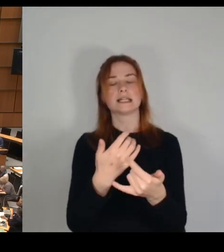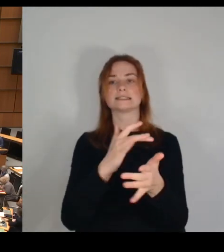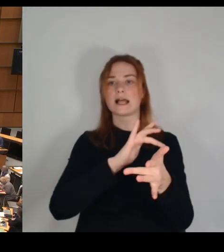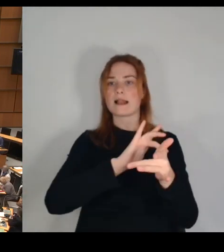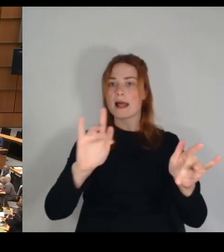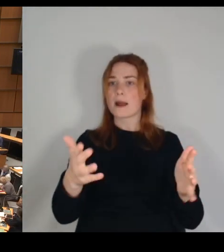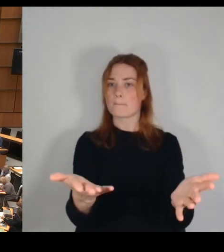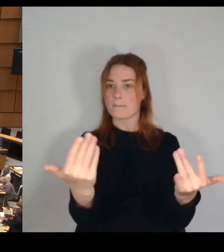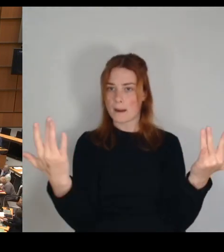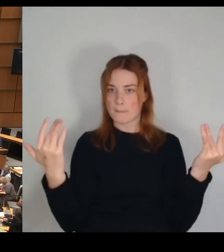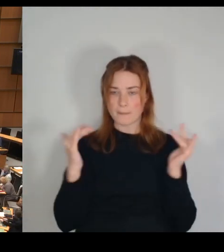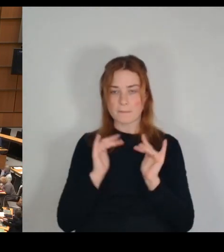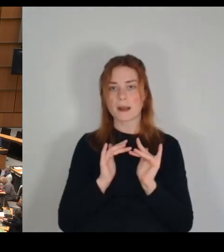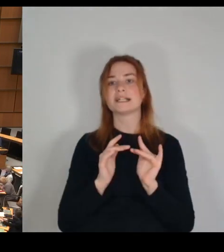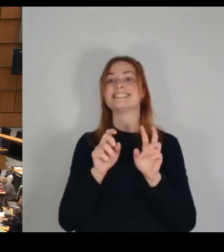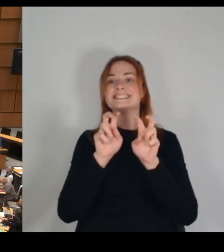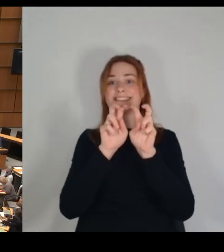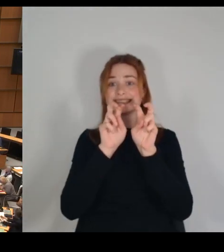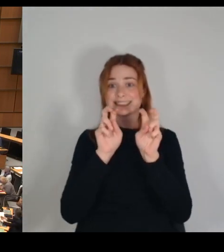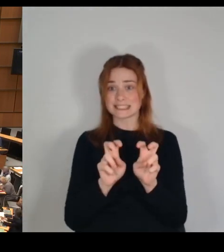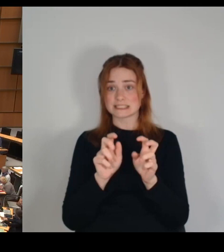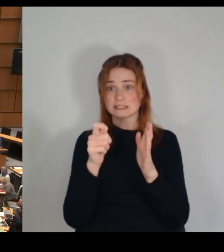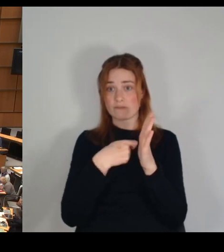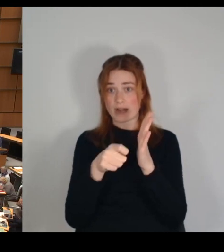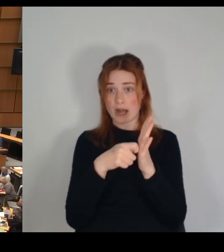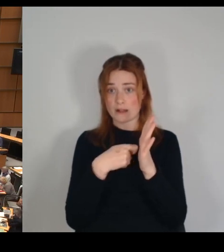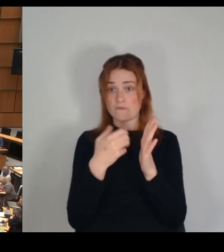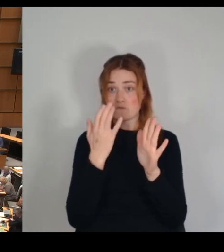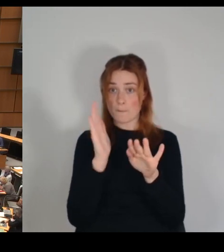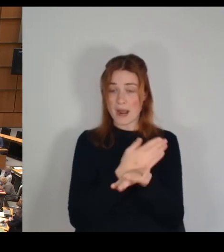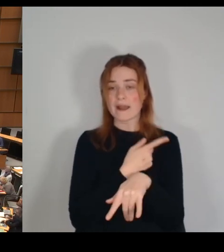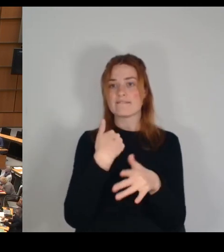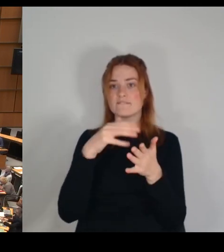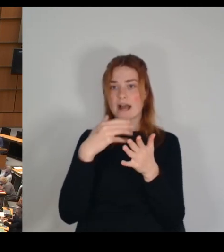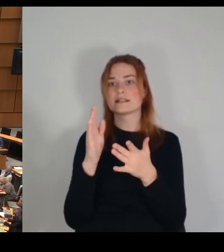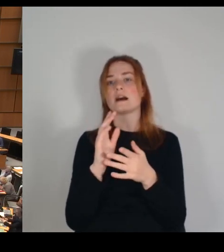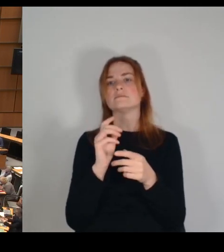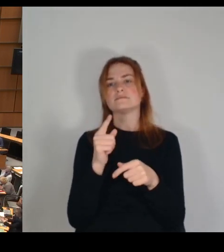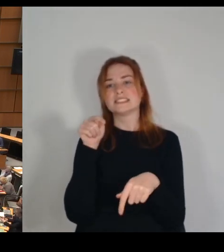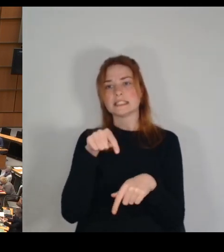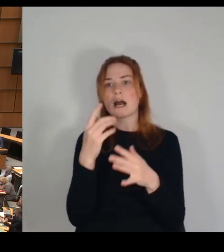eine Auszählung unterbrechen. Ich bitte nun den Saaldienst, die vorgesehenen Tische und Wahlkabinen aufzustellen